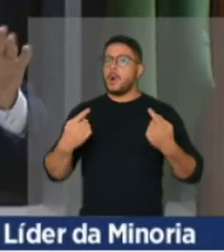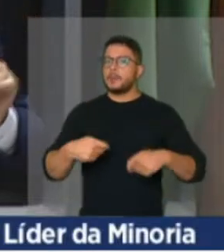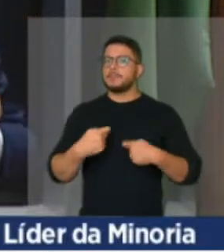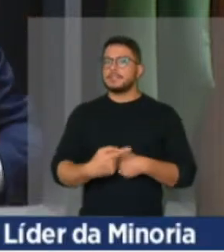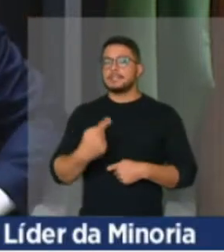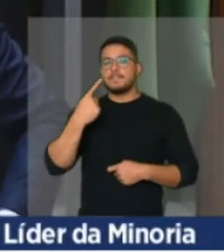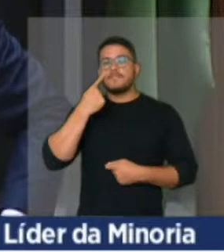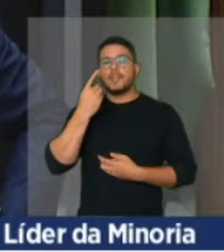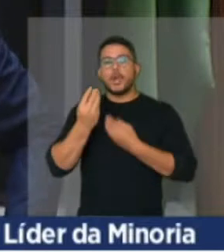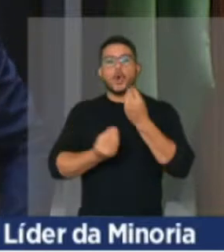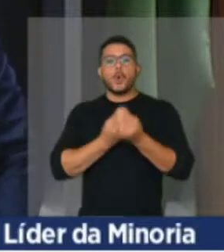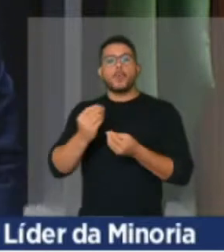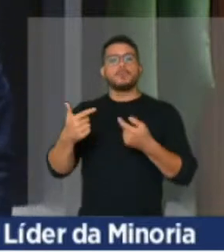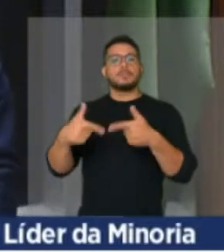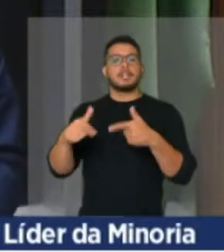NÃO TEM NADA DE ILEGAL! NÃO TEM NADA DE ILEGAL! DEPUTADO